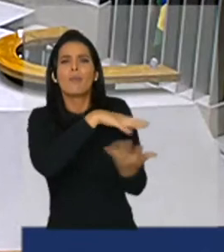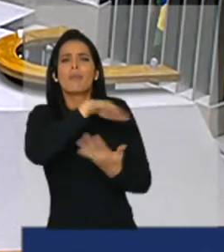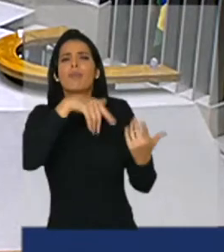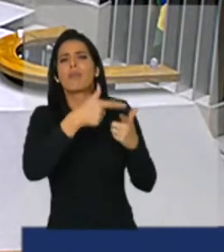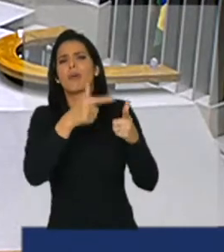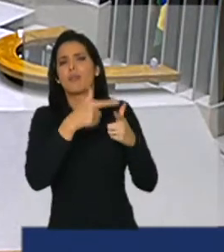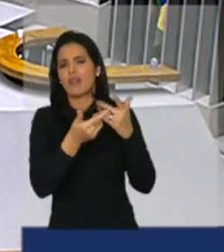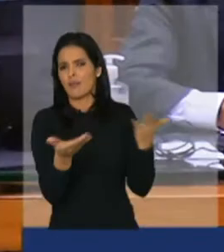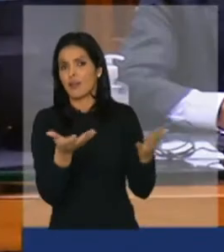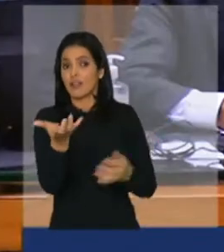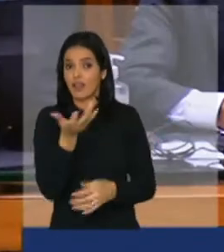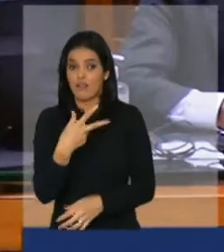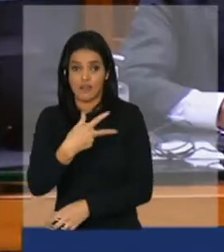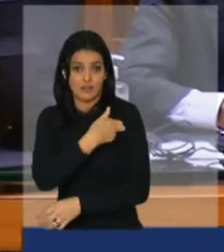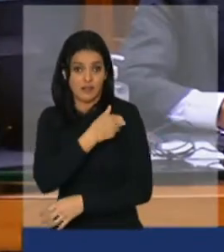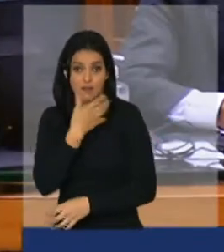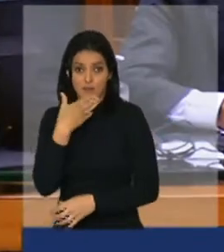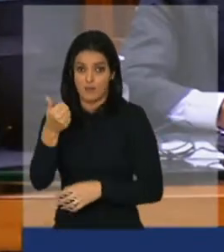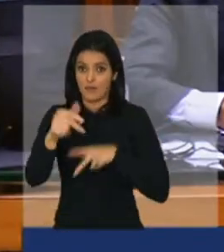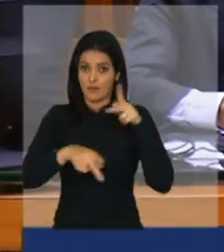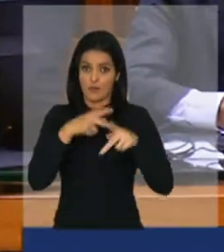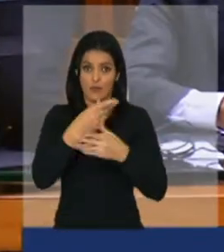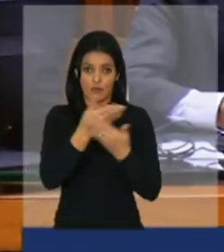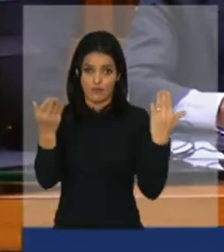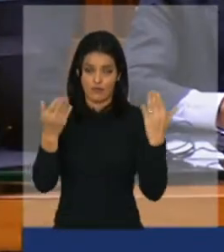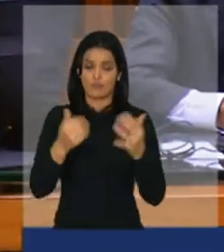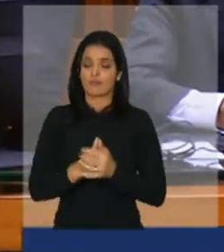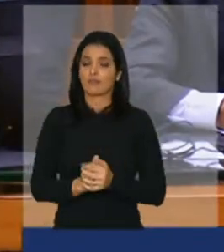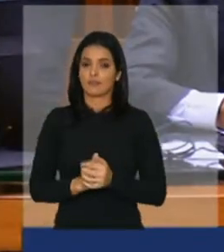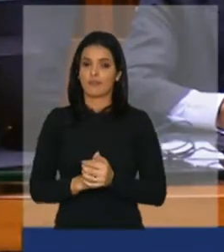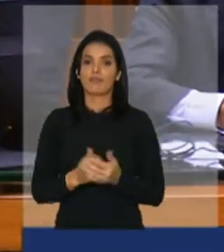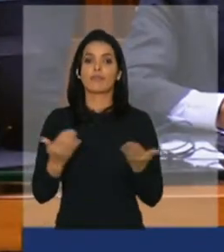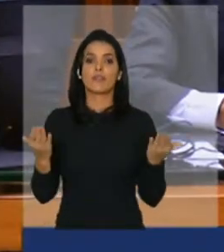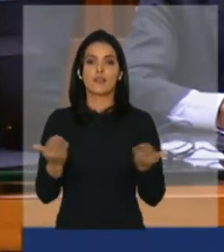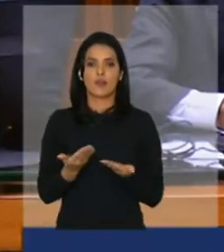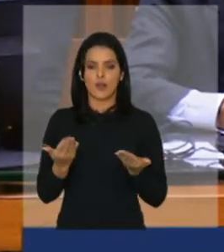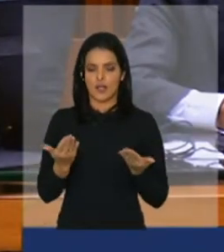VALMIR ASSUNÇÃO. NÃO SE ENCONTRA NO SISTEMA, PORTANTO,